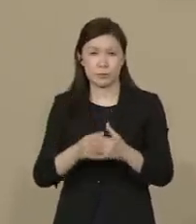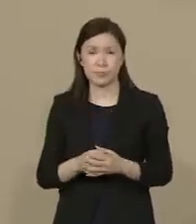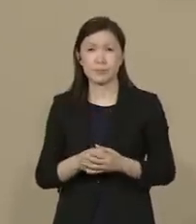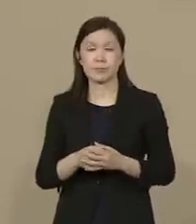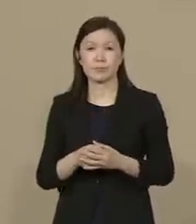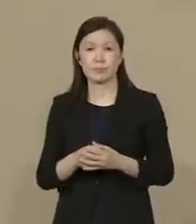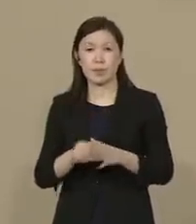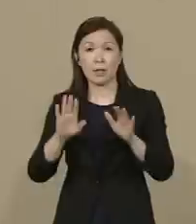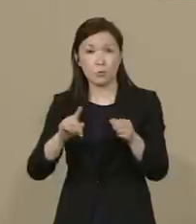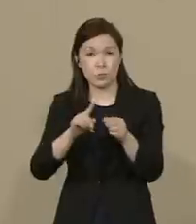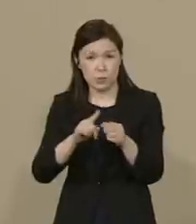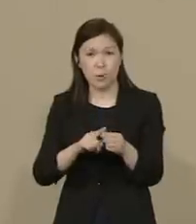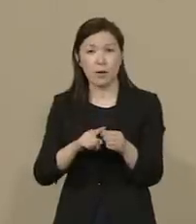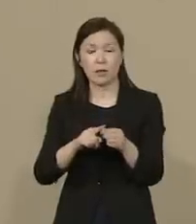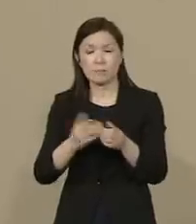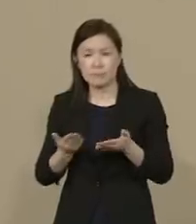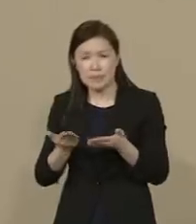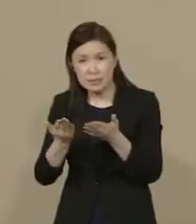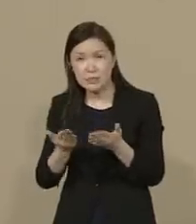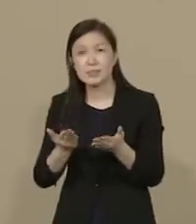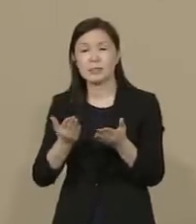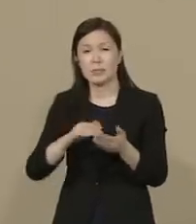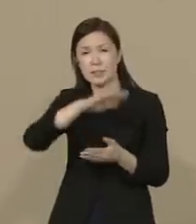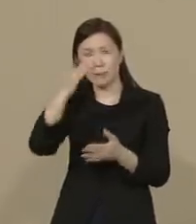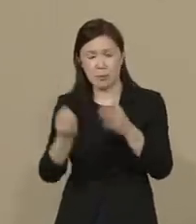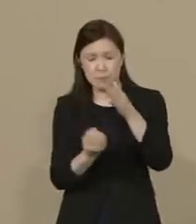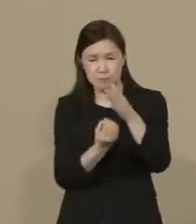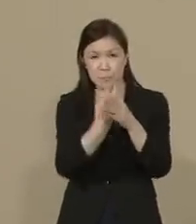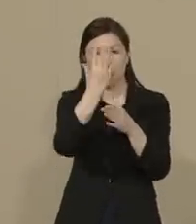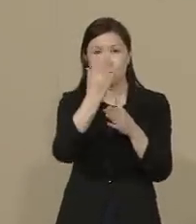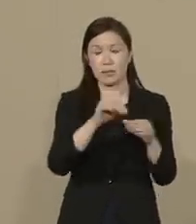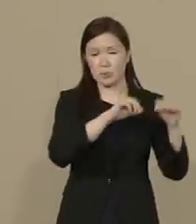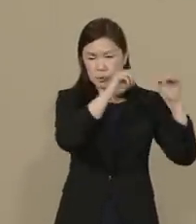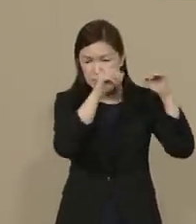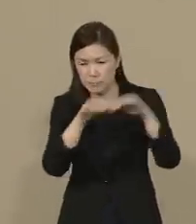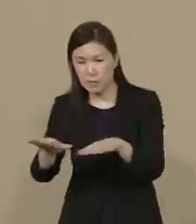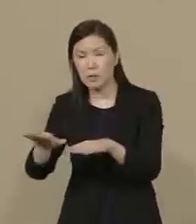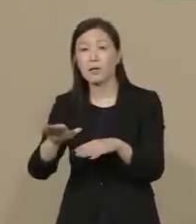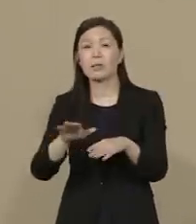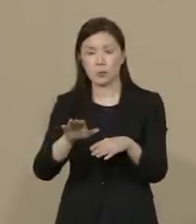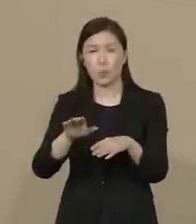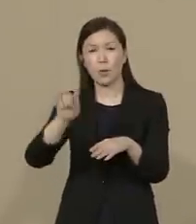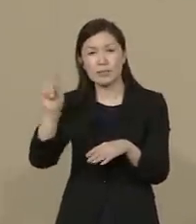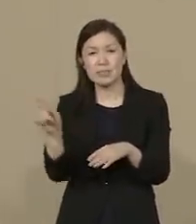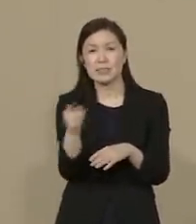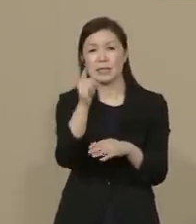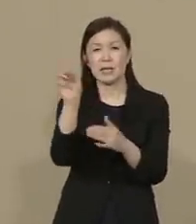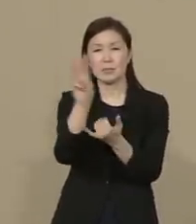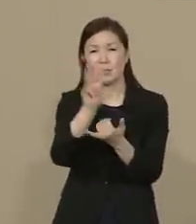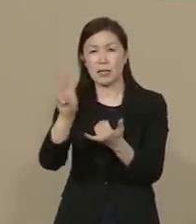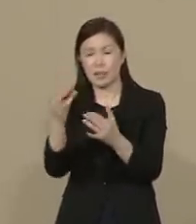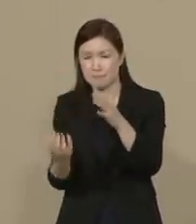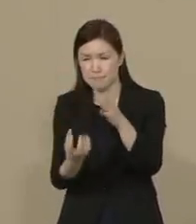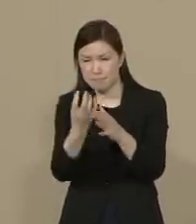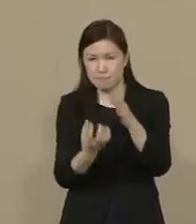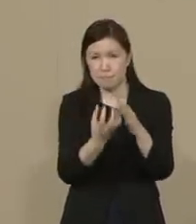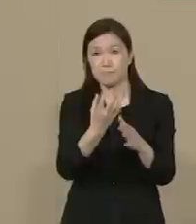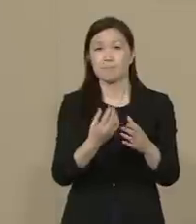今年は地震や 火山噴火・土砂災害など 自然災害が頻発しています